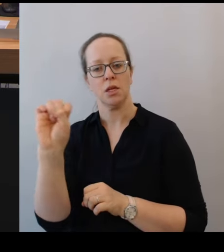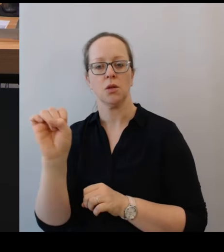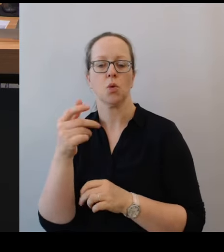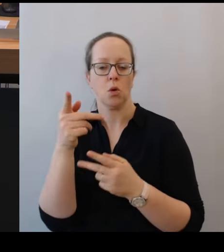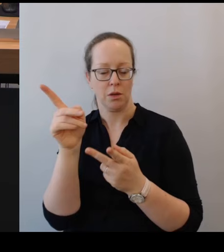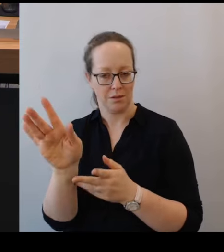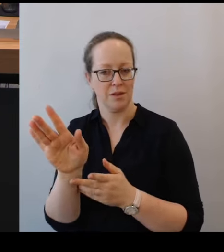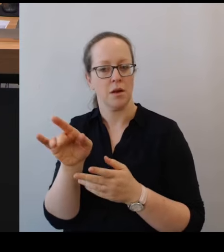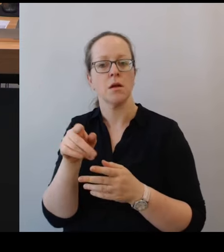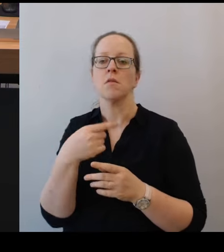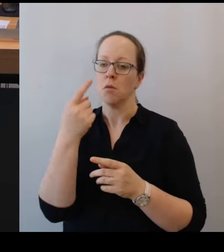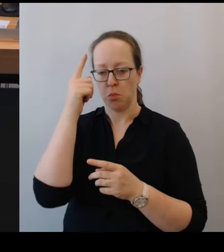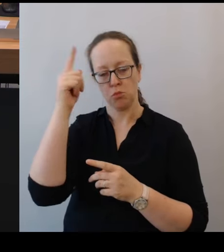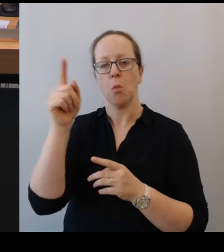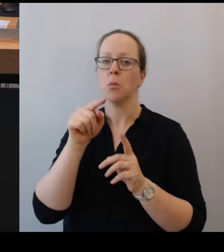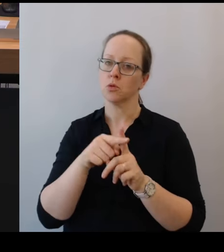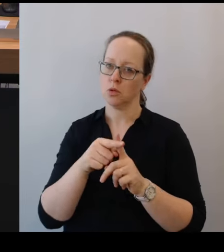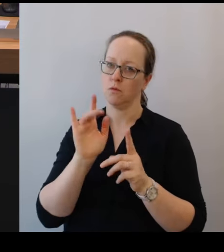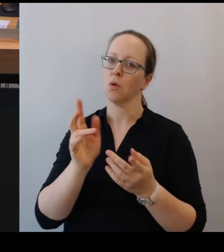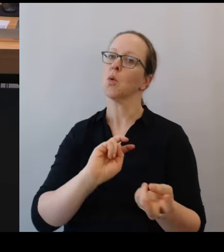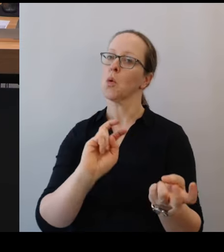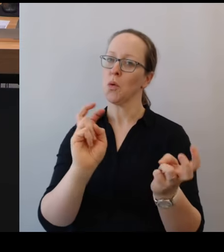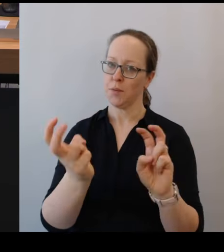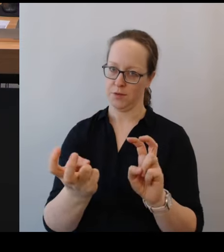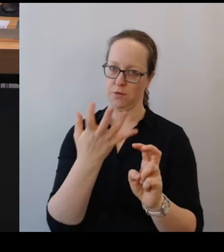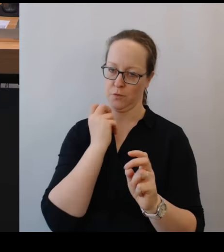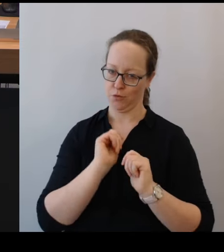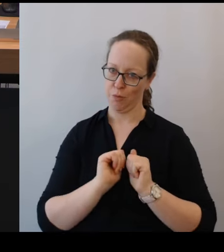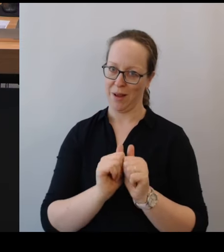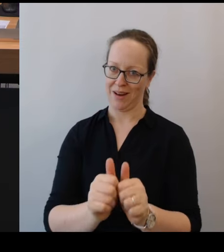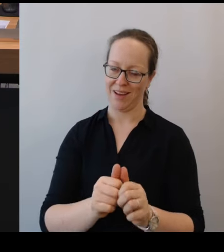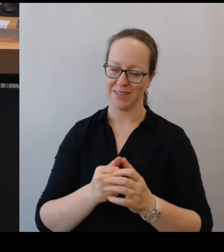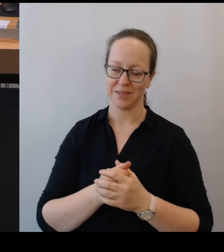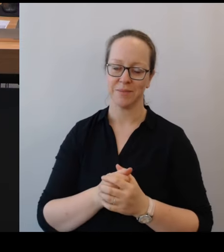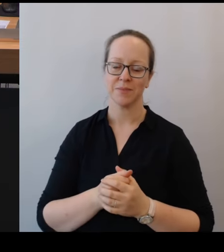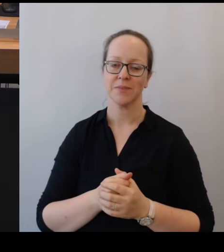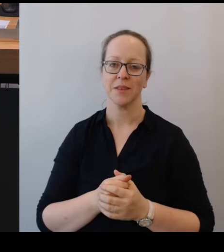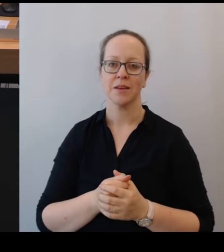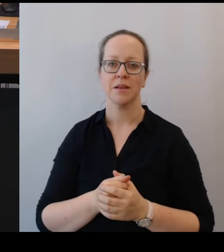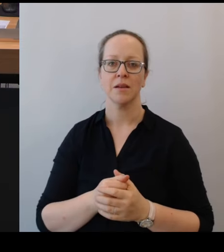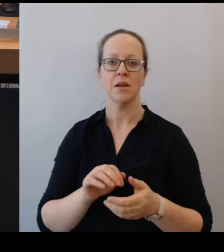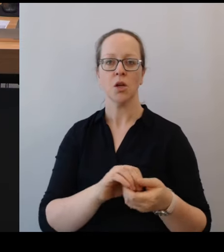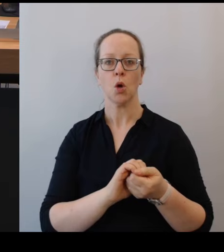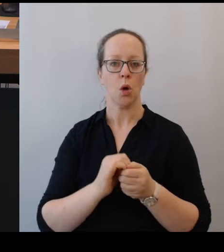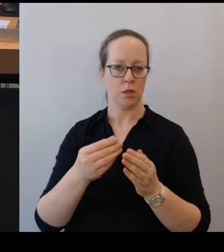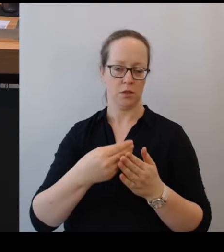Ich will das hier sehr deutlich sagen, wir haben im Koalitionsvertrag schon Grundlagen dafür gelegt, das, was Sie auch als Argumente benennen,